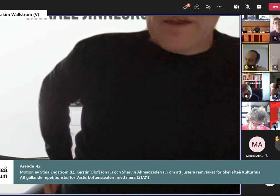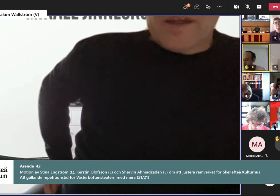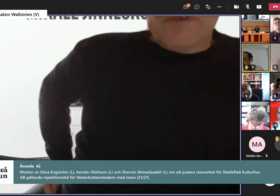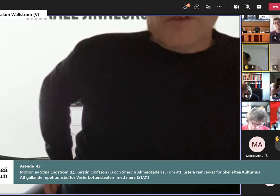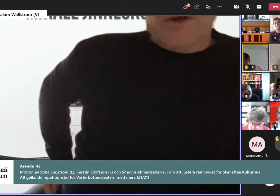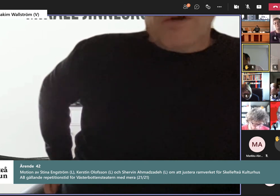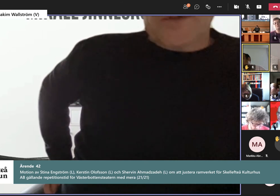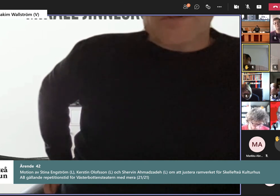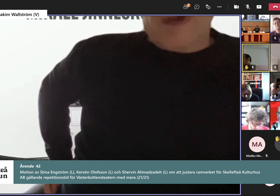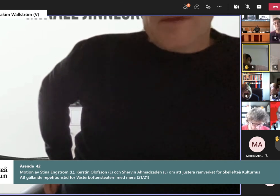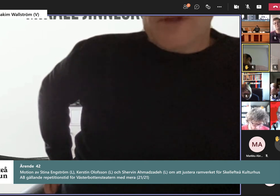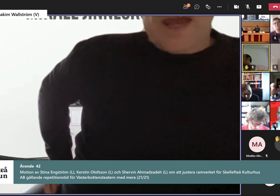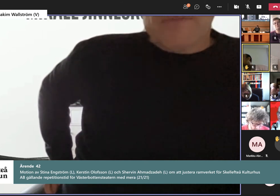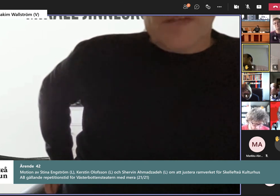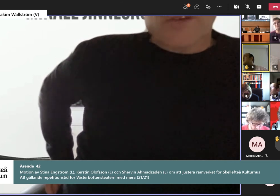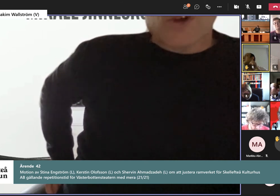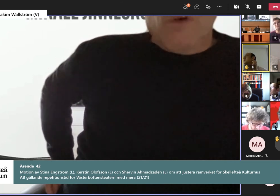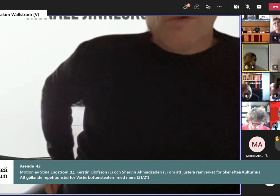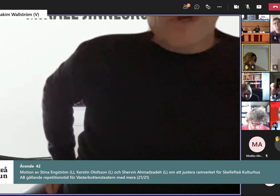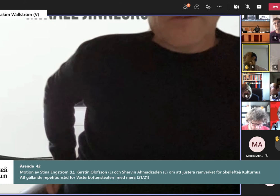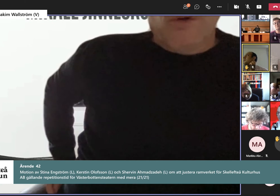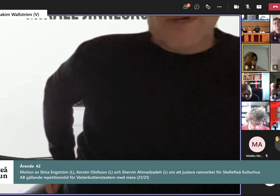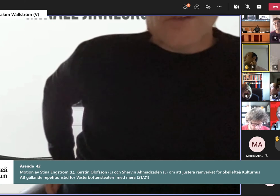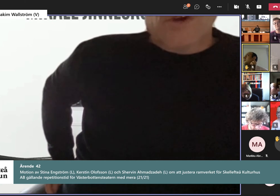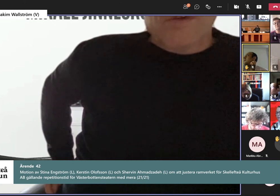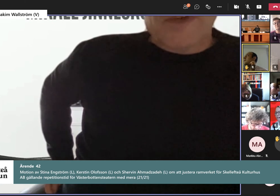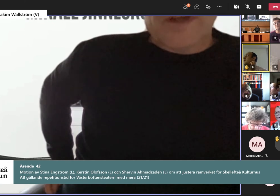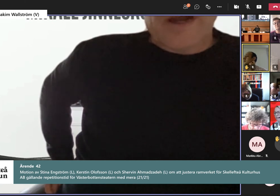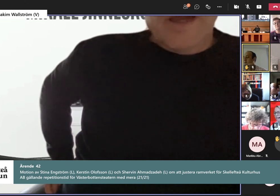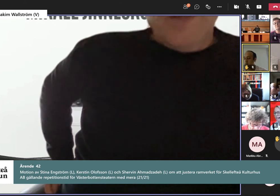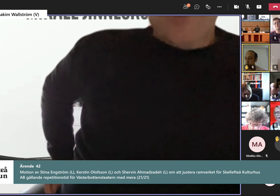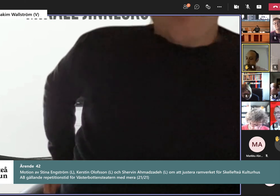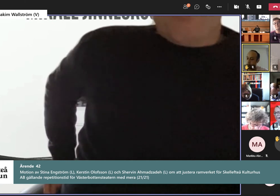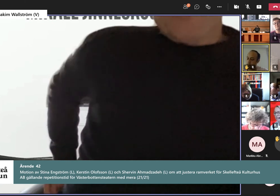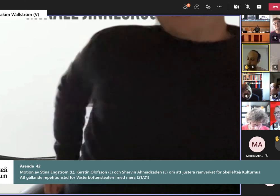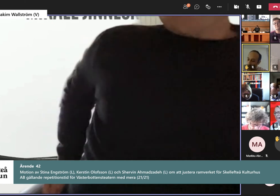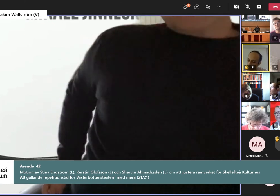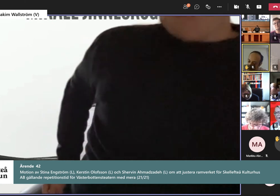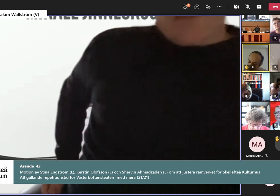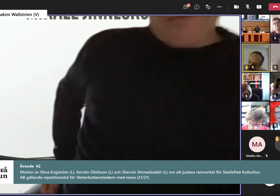Det finns det Jag tror att den här en mans Show eller två mans Rose Vidar Om du tror att